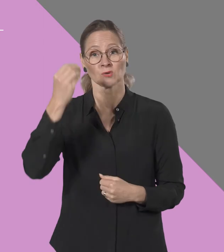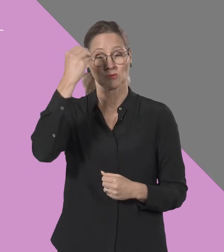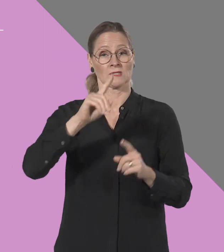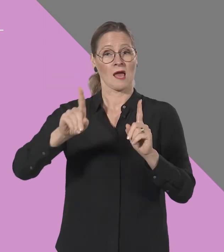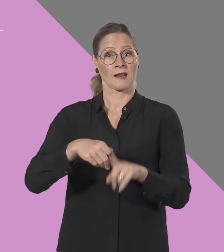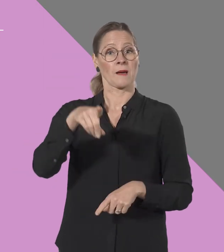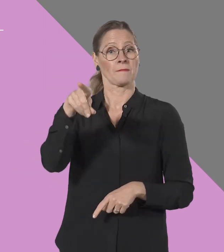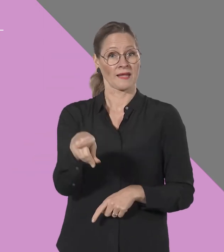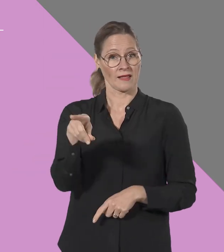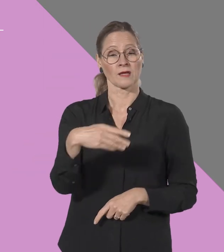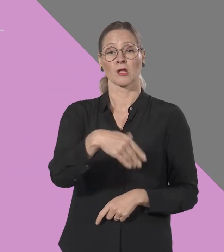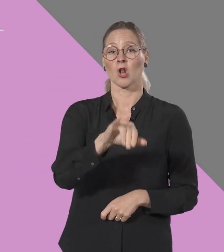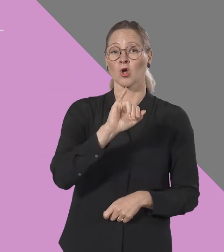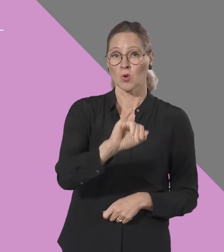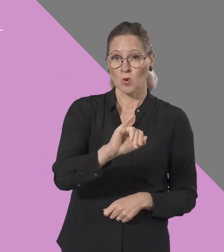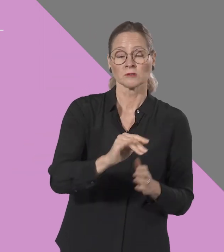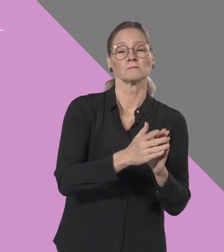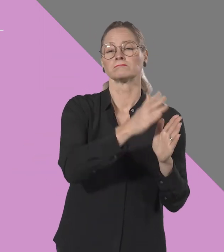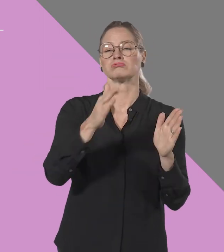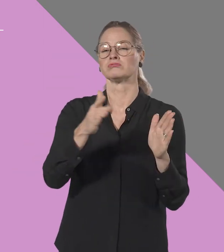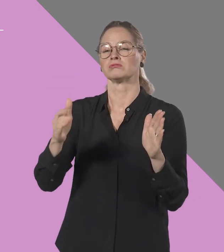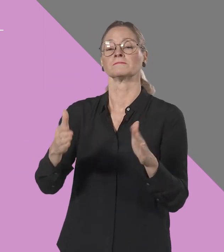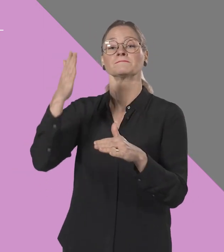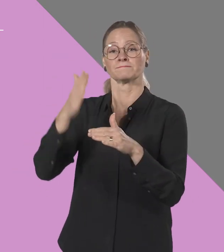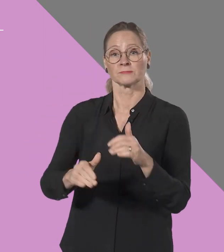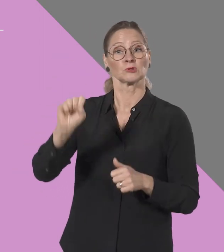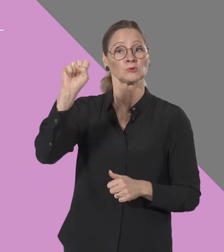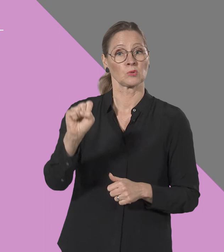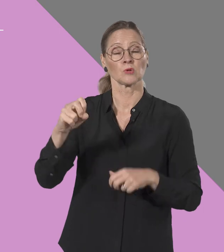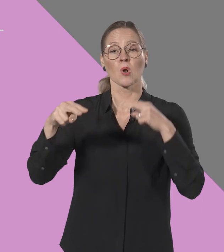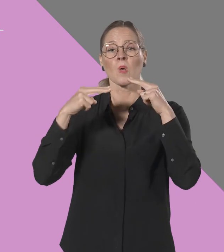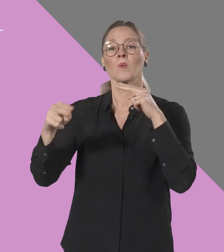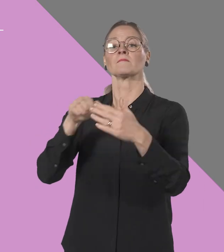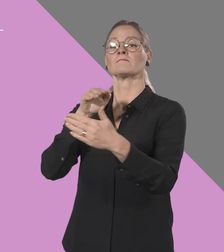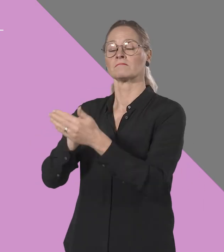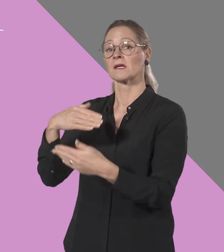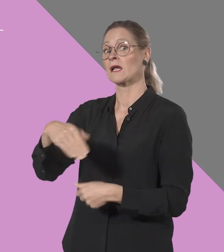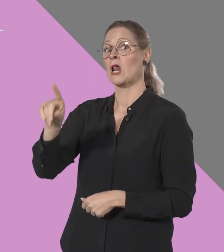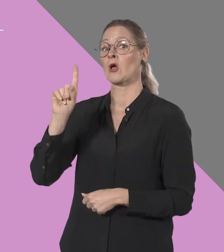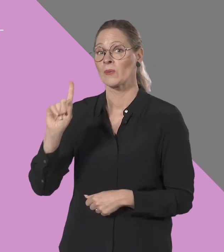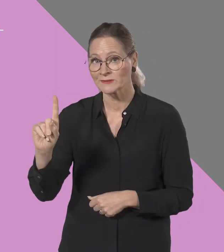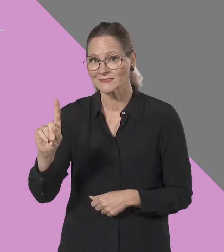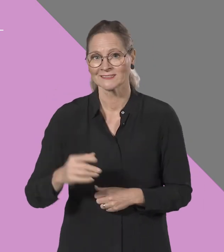Kurssi alkaa perjantaina klo 18.00 ja päättyy sunnuntaina lounaaseen klo 13.00.